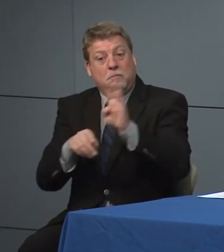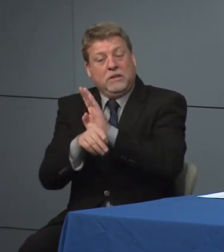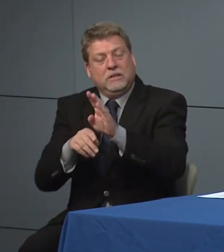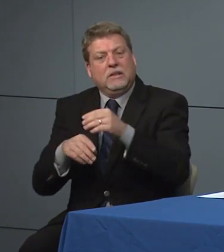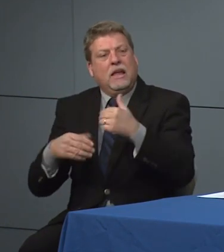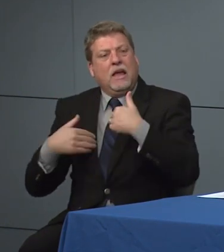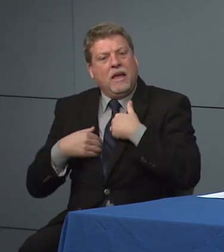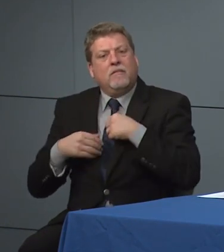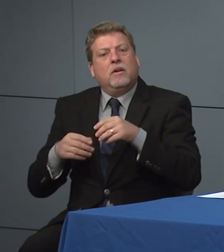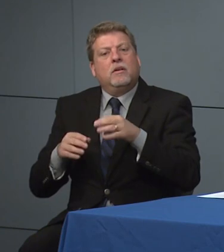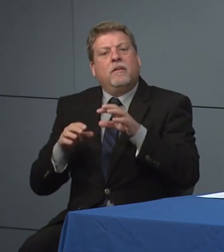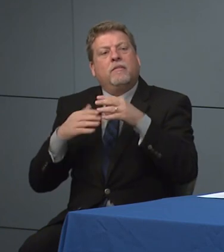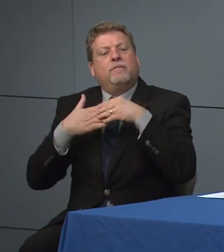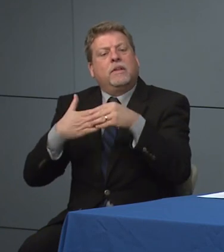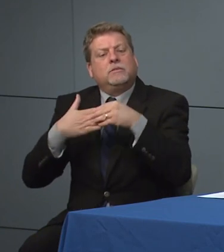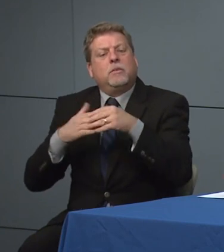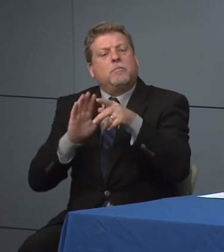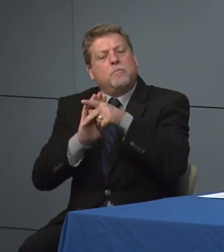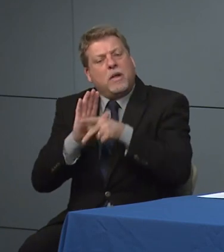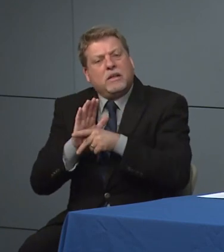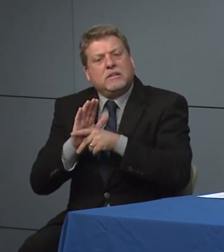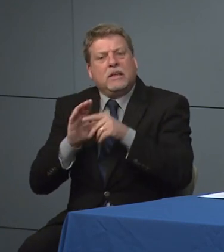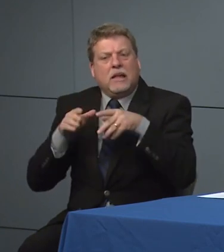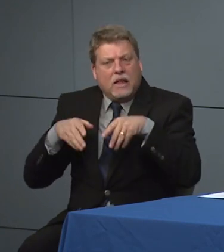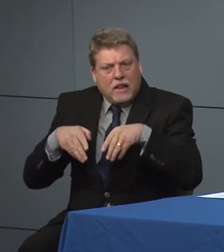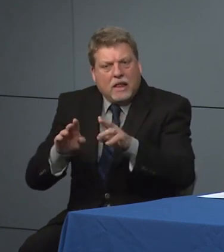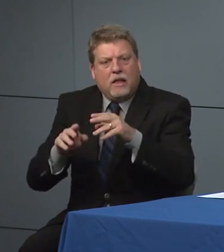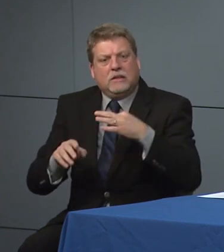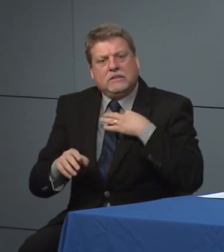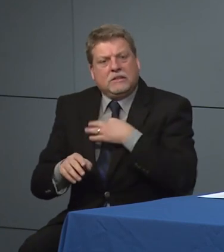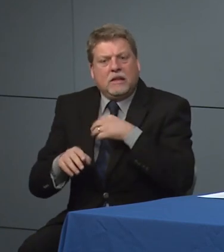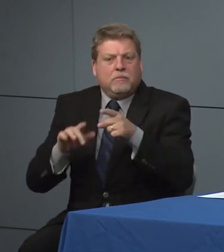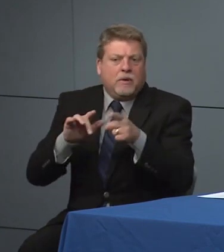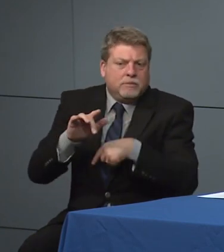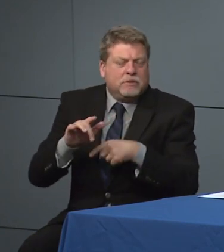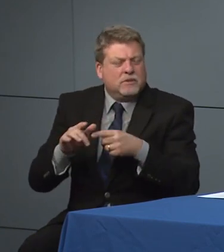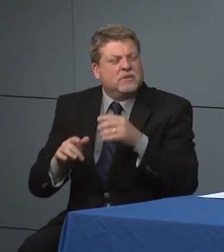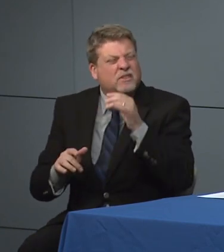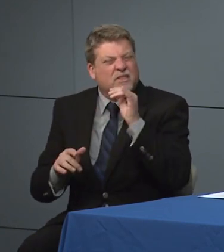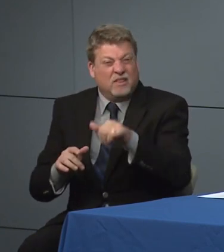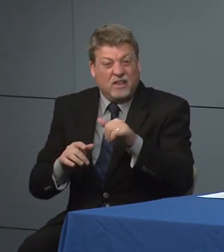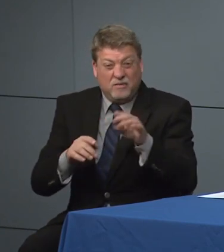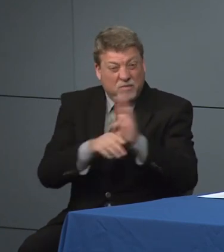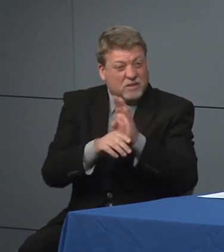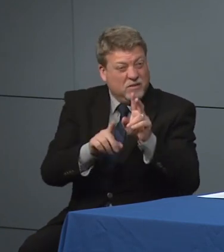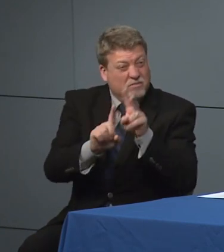política para ausencia. Entonces lo mismo que se aplica a otros tipos. Institución, mente, negocios que tratan con